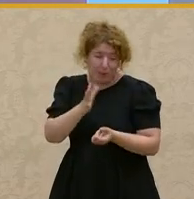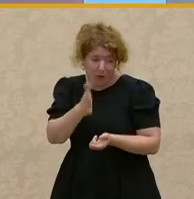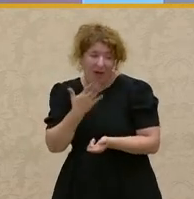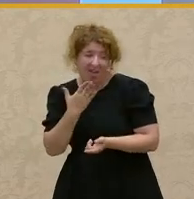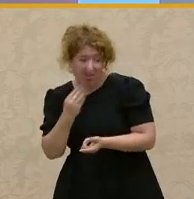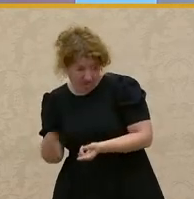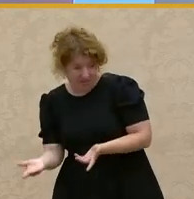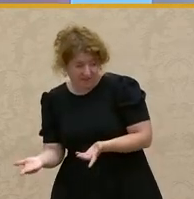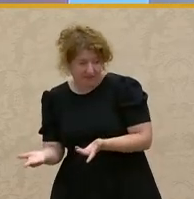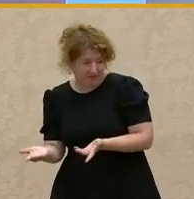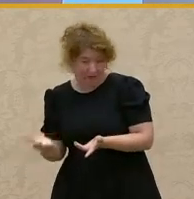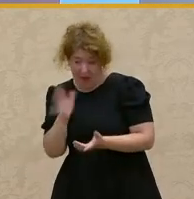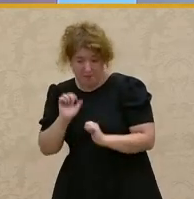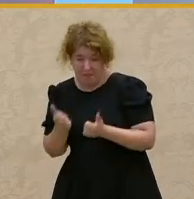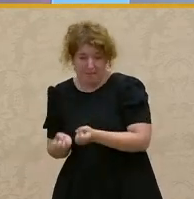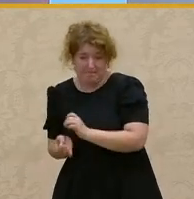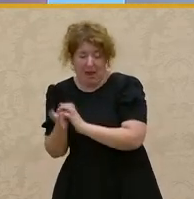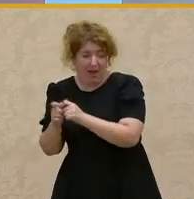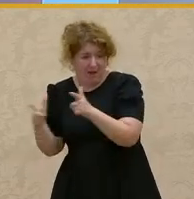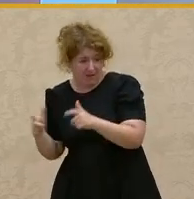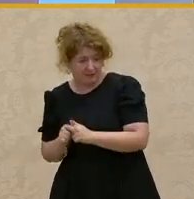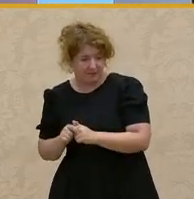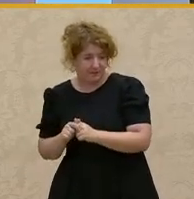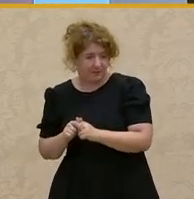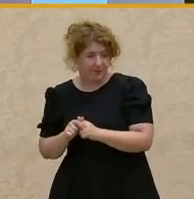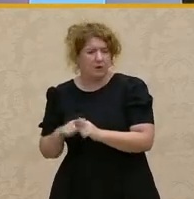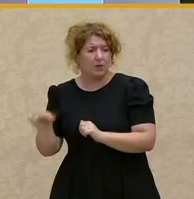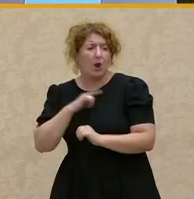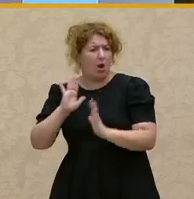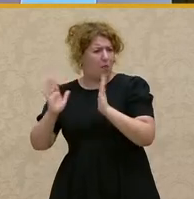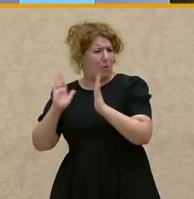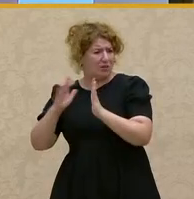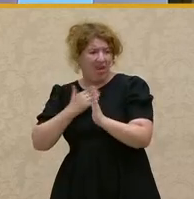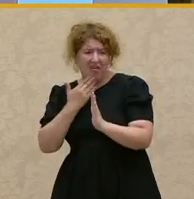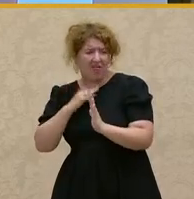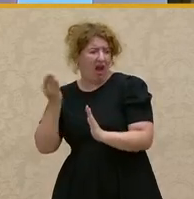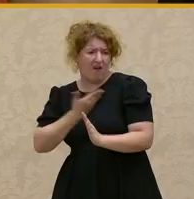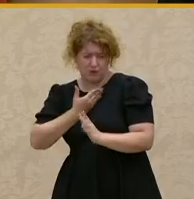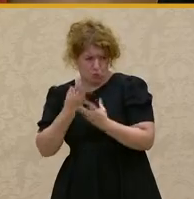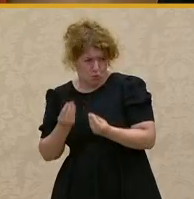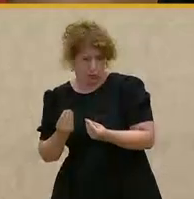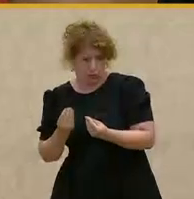la tercera edad es mucho más determinante que en otras edades o en otras discapacidades.